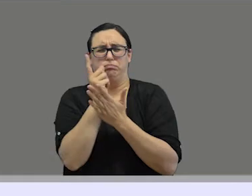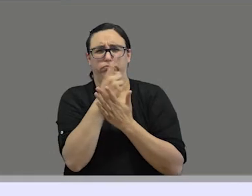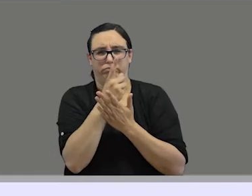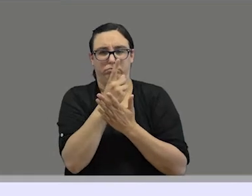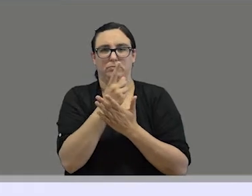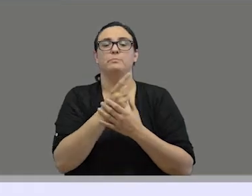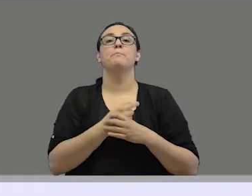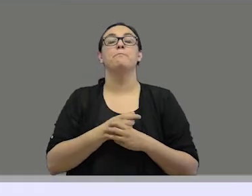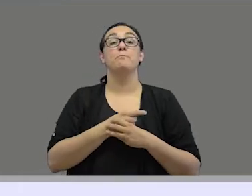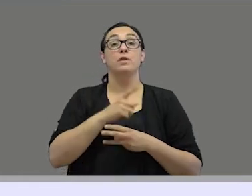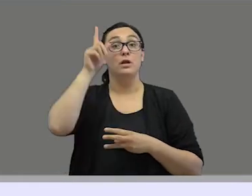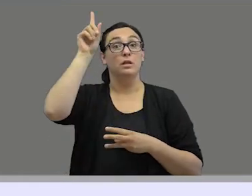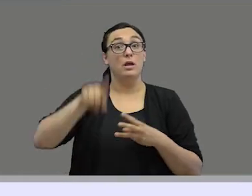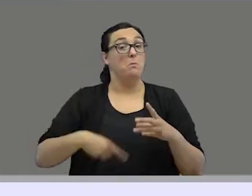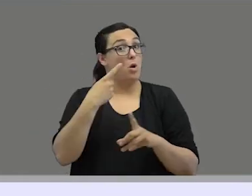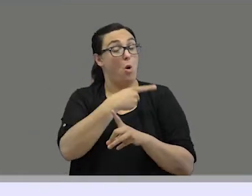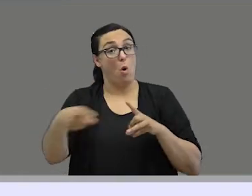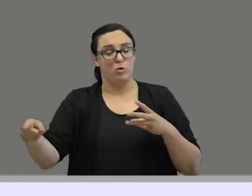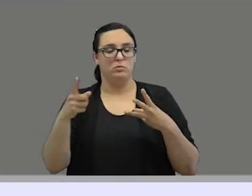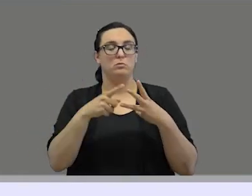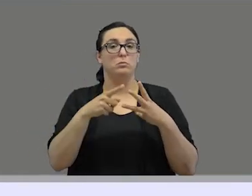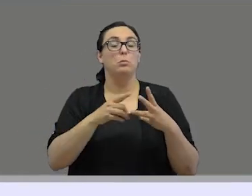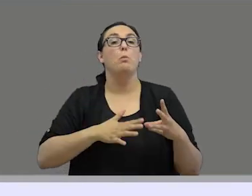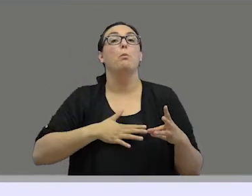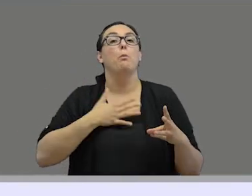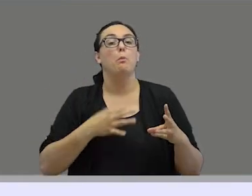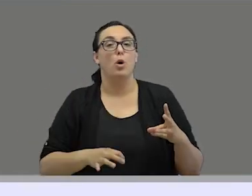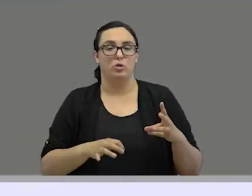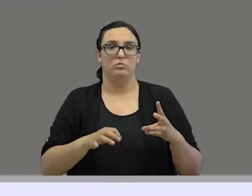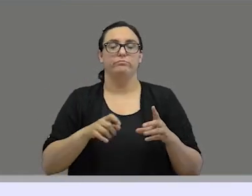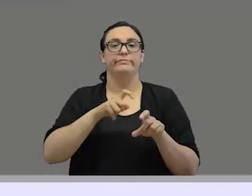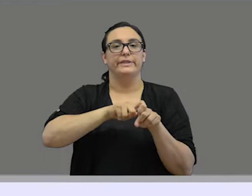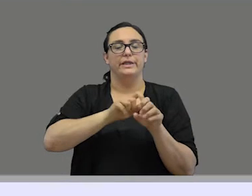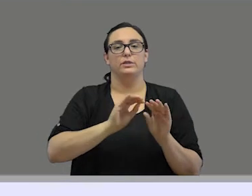Dieser Mangel an Verständnis ist auch auf die Eigenschaften der gehörlosen Nutzer zurückzuführen,